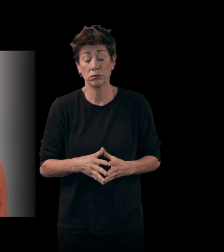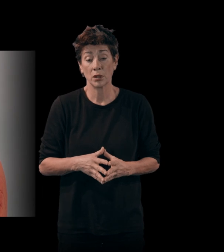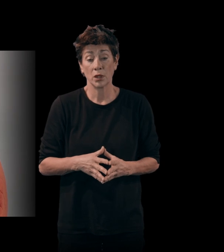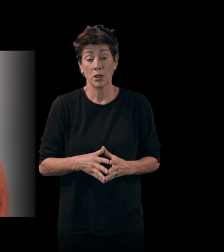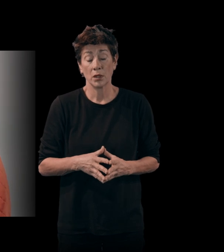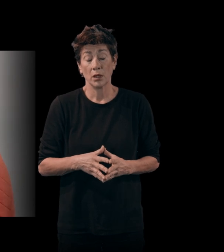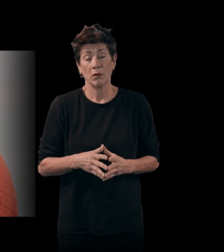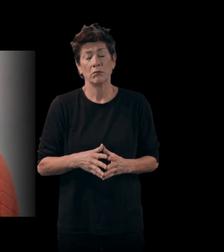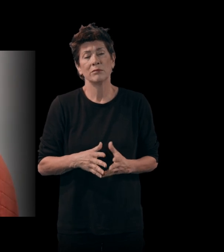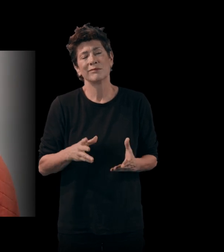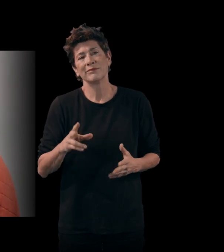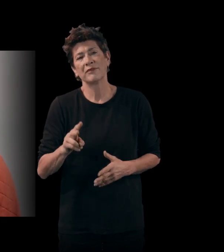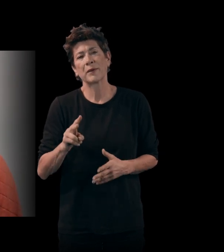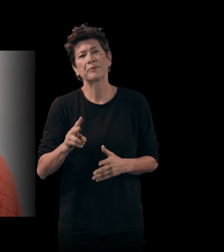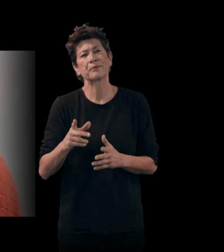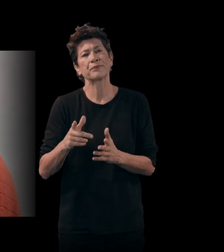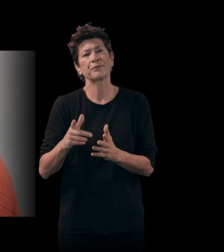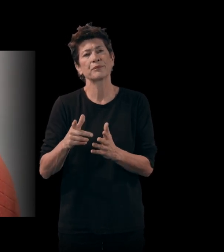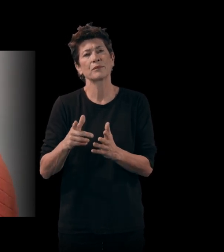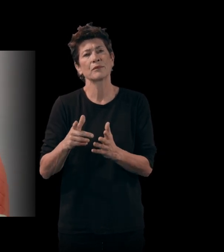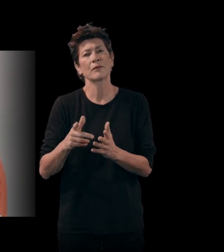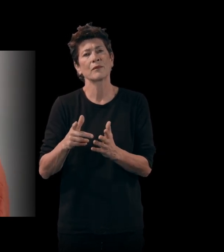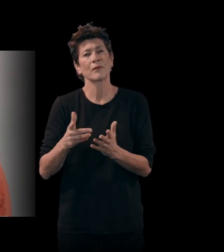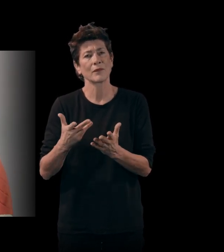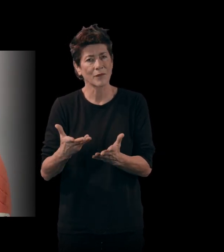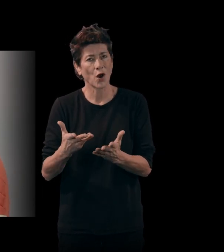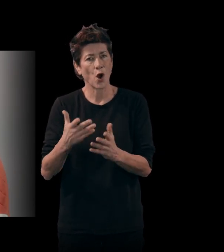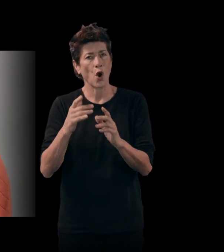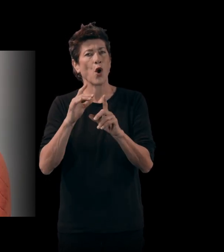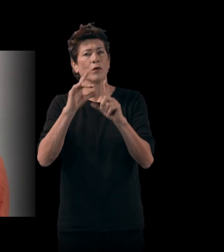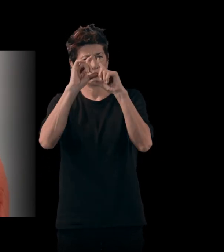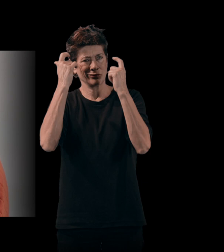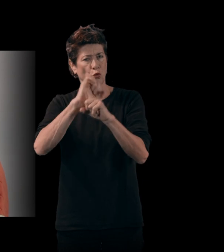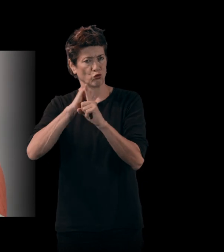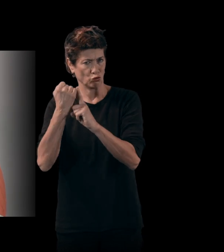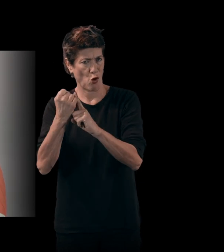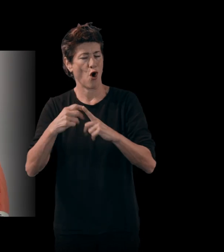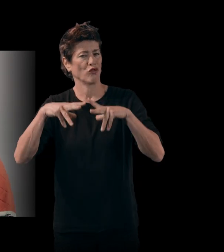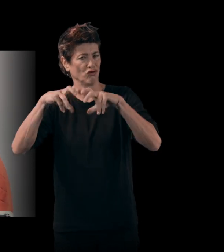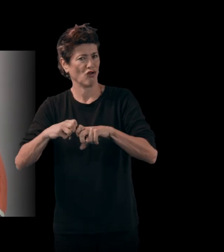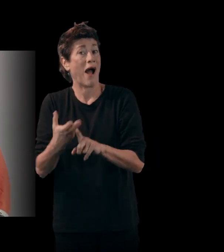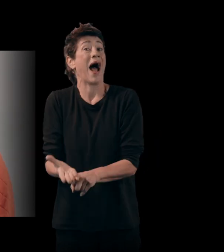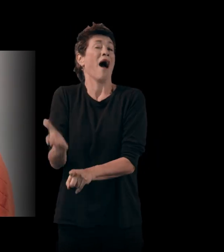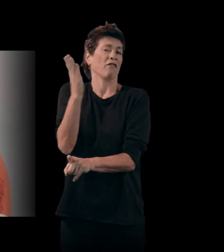Il faut dire qu’avant que je sois sociologue, chercheur, j’ai eu une autre vie.